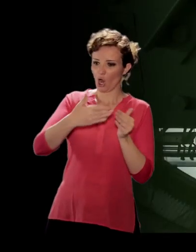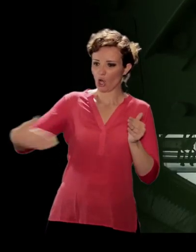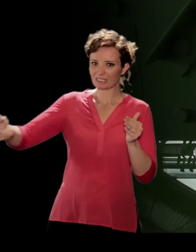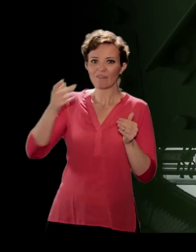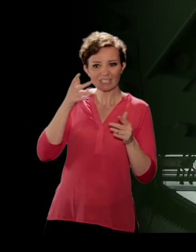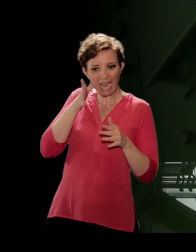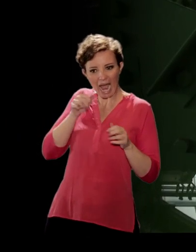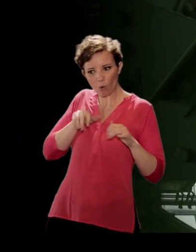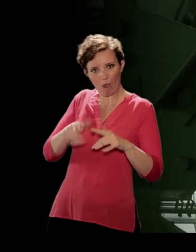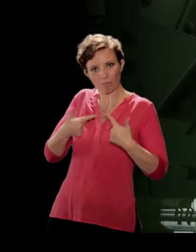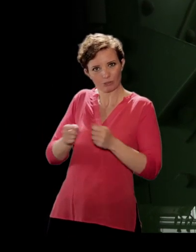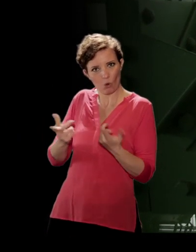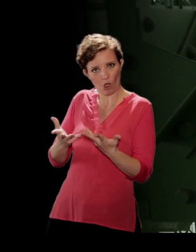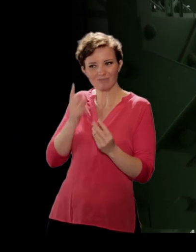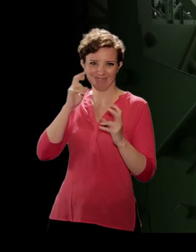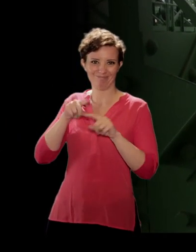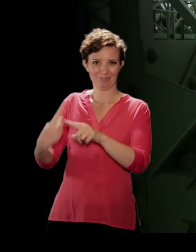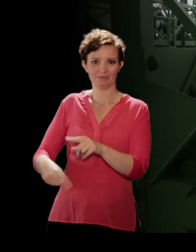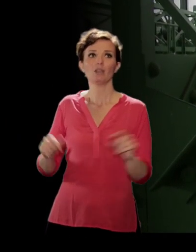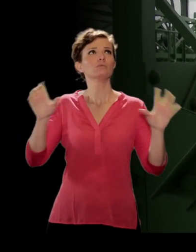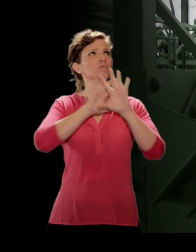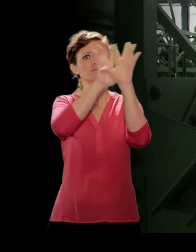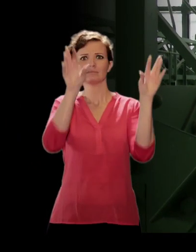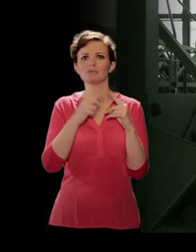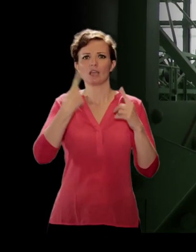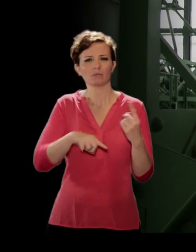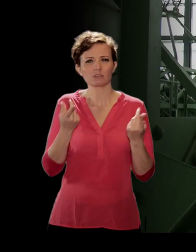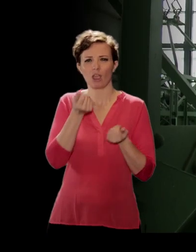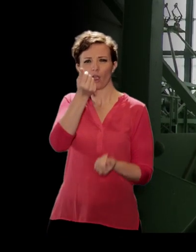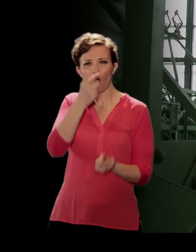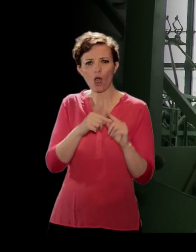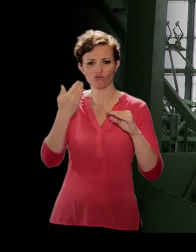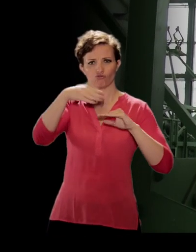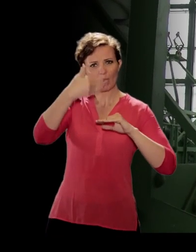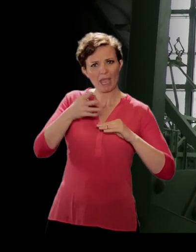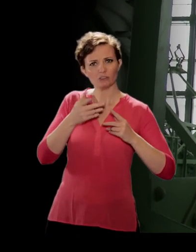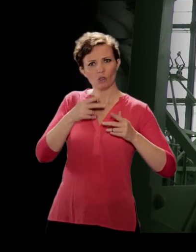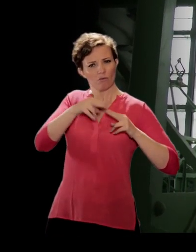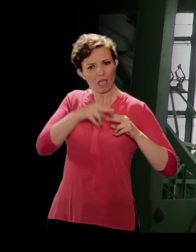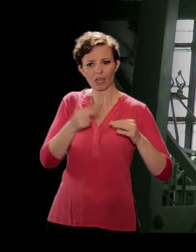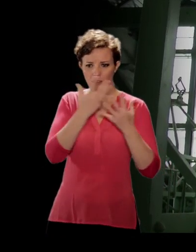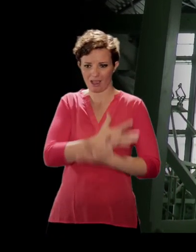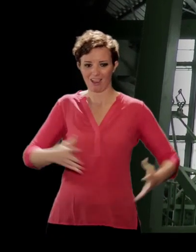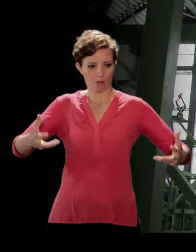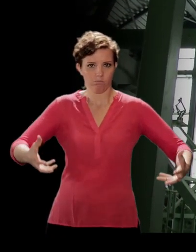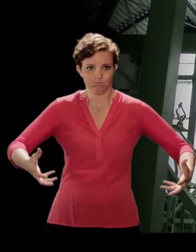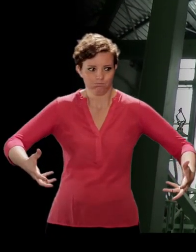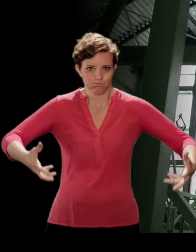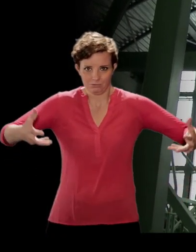Questa costruzione fu realizzata con una serie di costole in cemento armato che sostenevano questa vasca grande e pesante